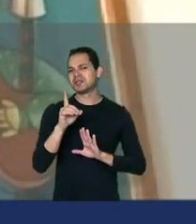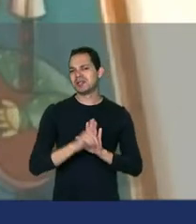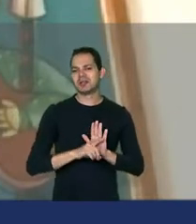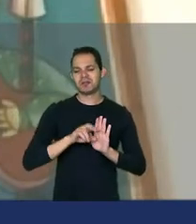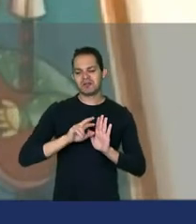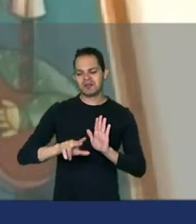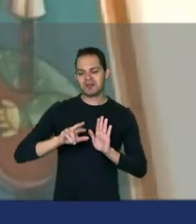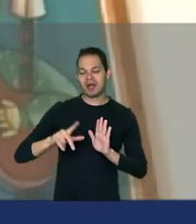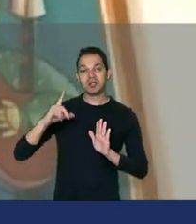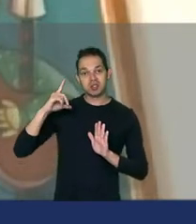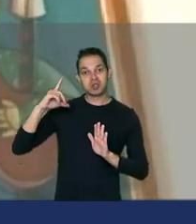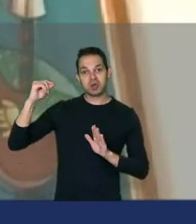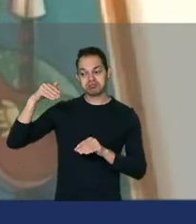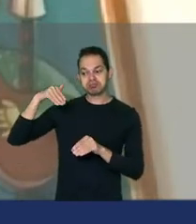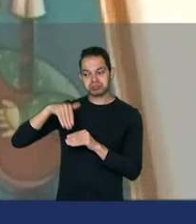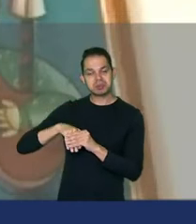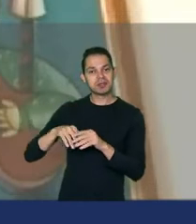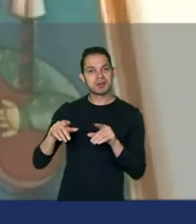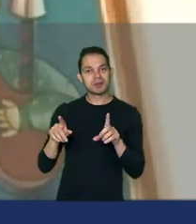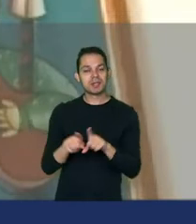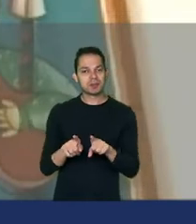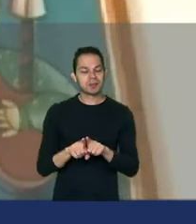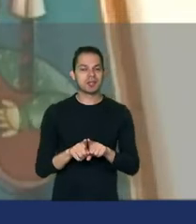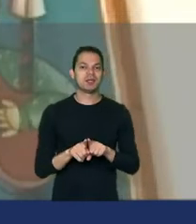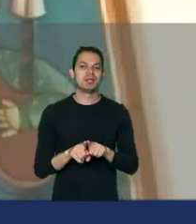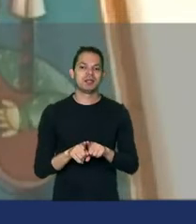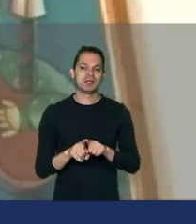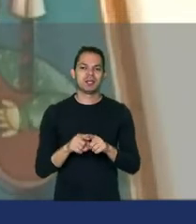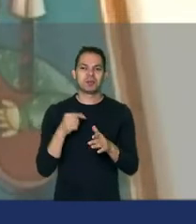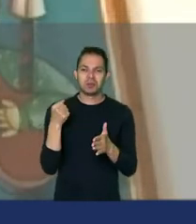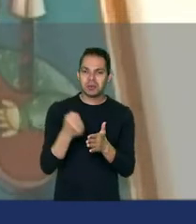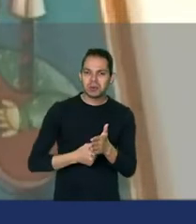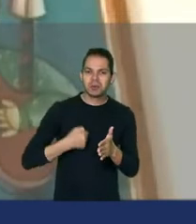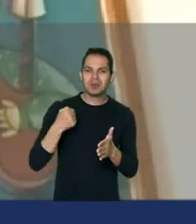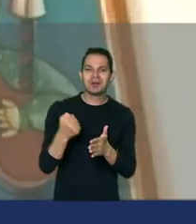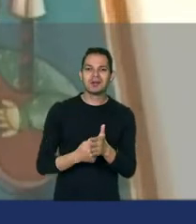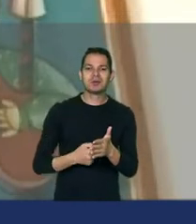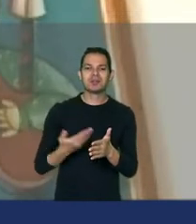DIREITO DE VOTAR E DE SER VOTADO. FOI UMA LUTA OU CONTINUA SENDO UMA LUTA